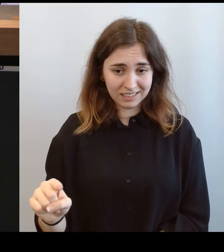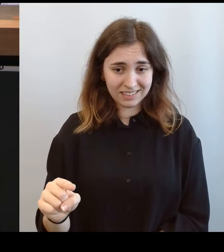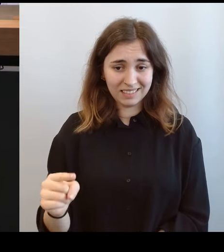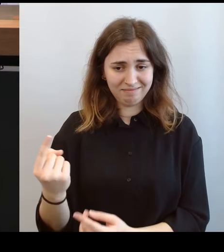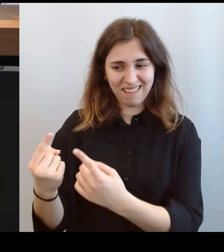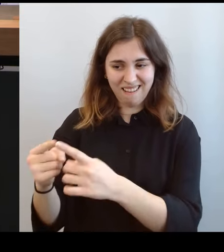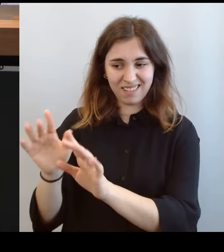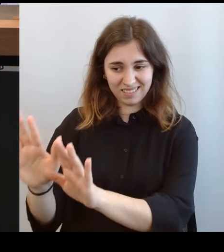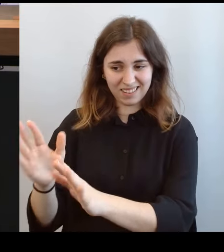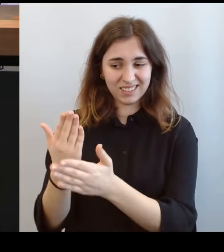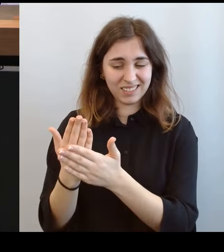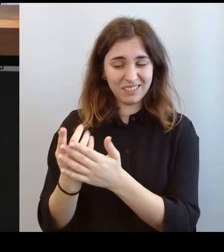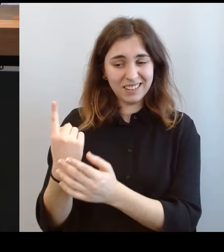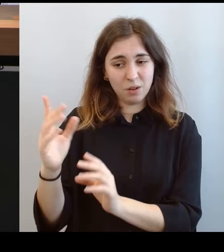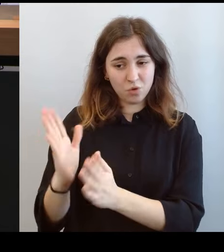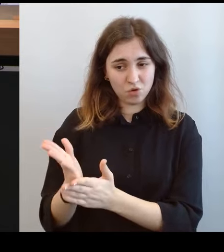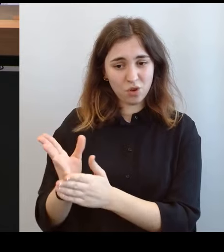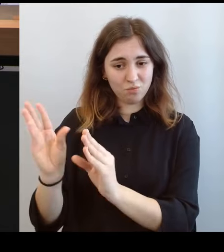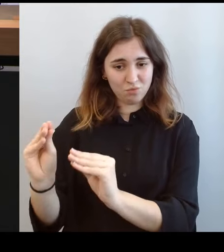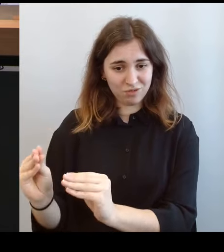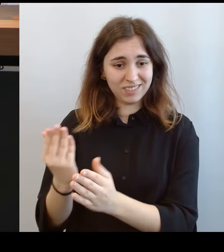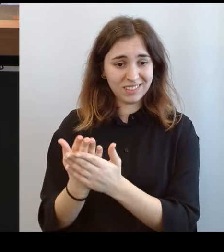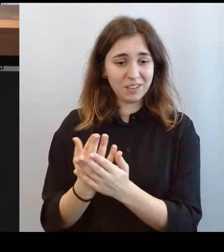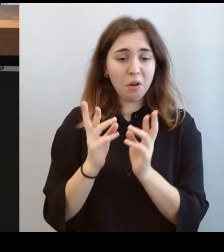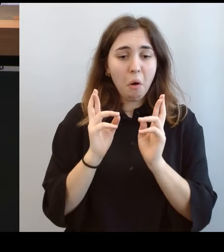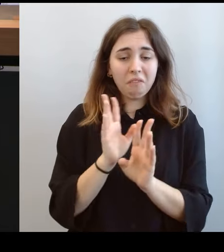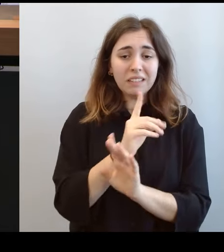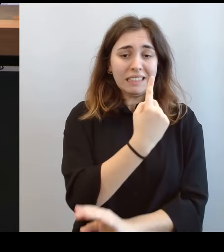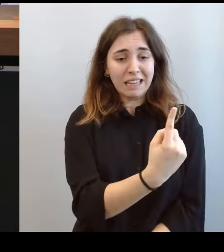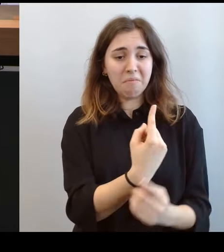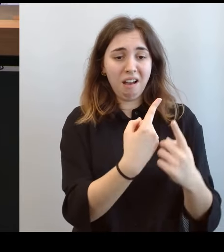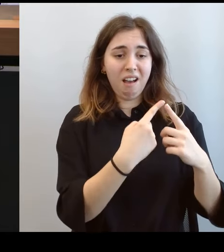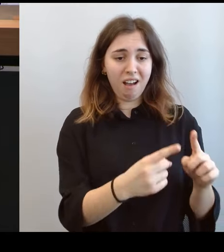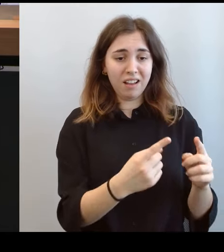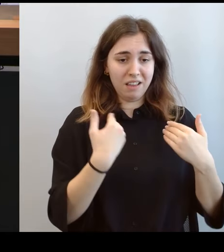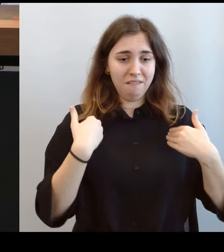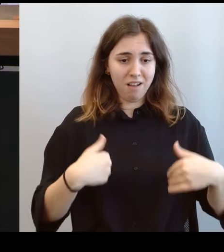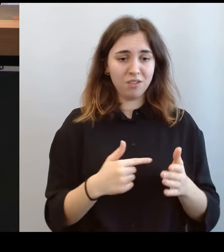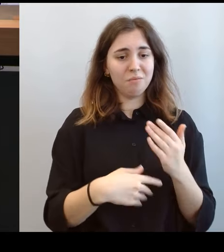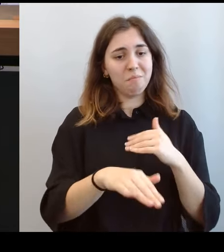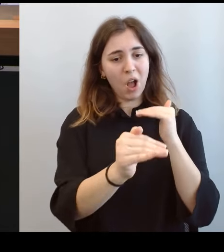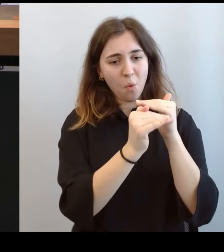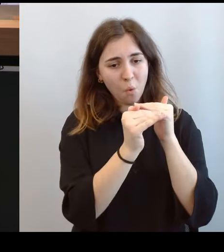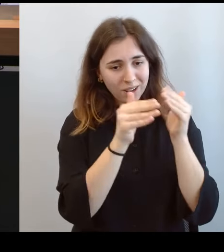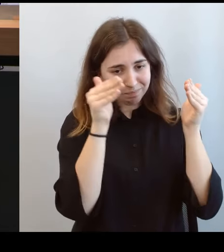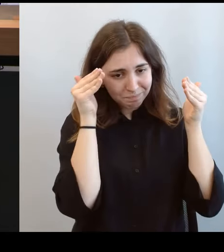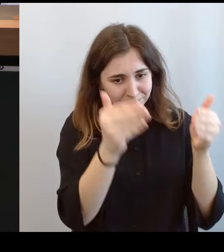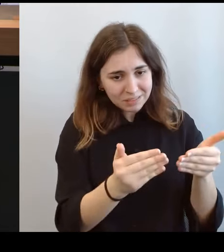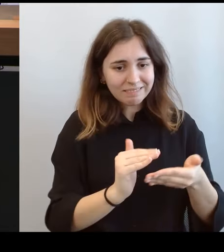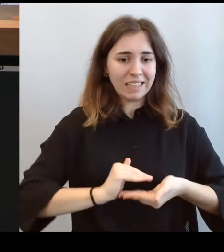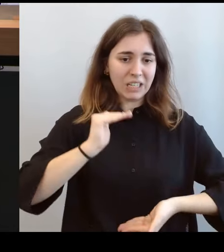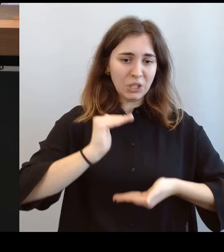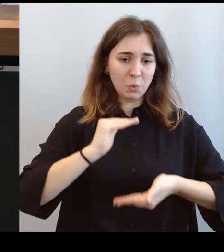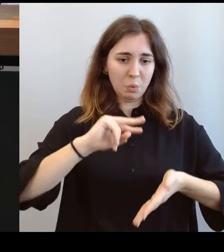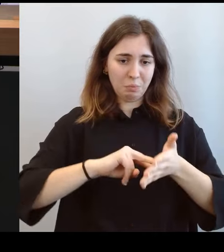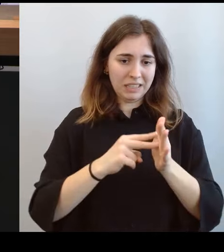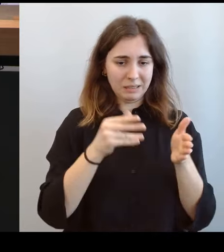Kollegialitäts- und Ressortprinzip im Vordergrund stehen wird. Und ich hoffe, dass diese Kompetenz niemals für den Geschäftsbereich